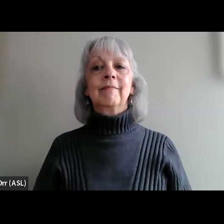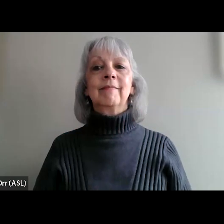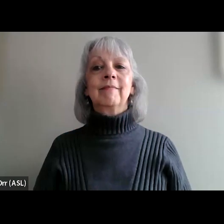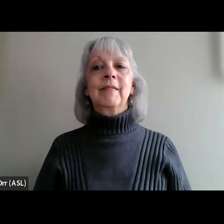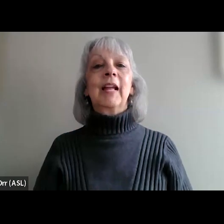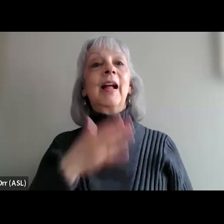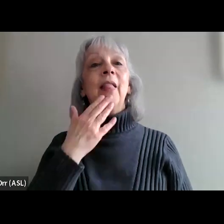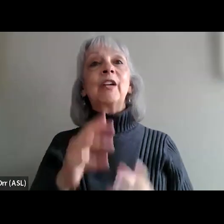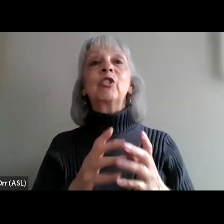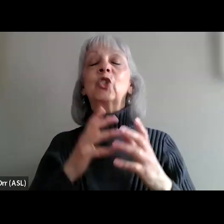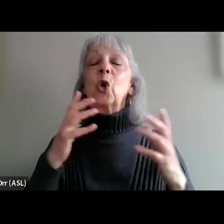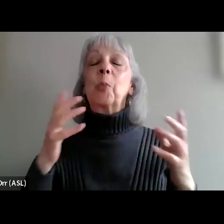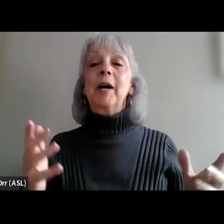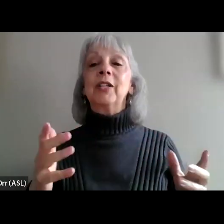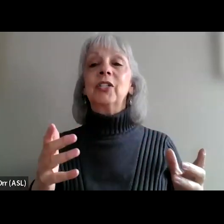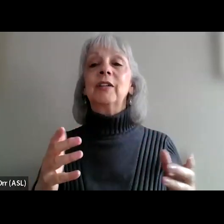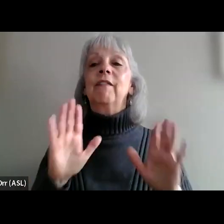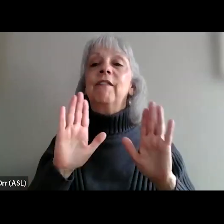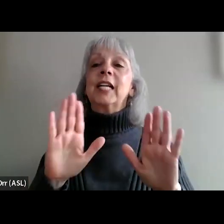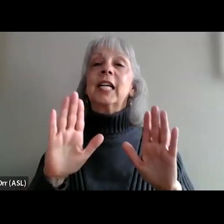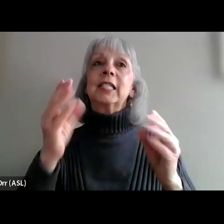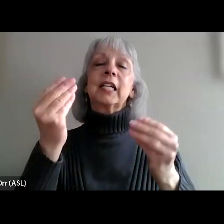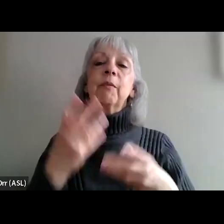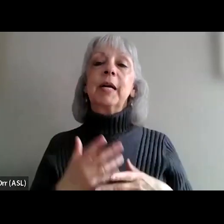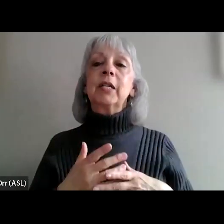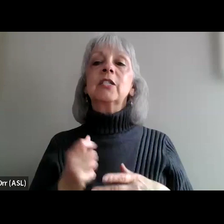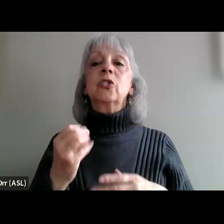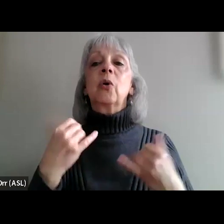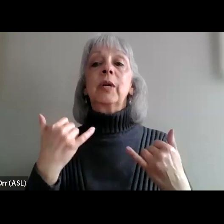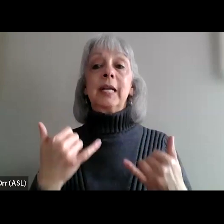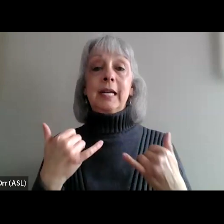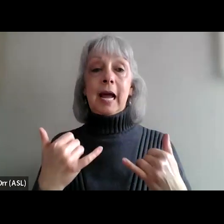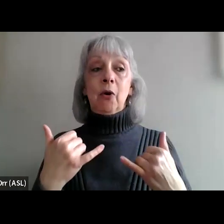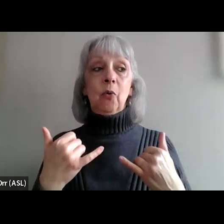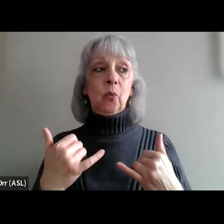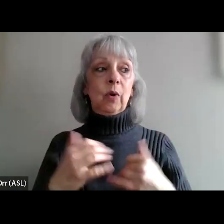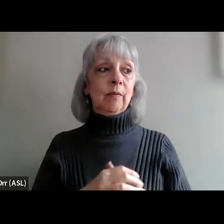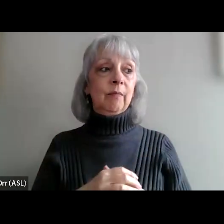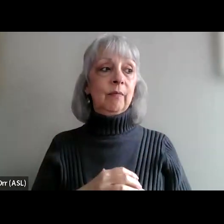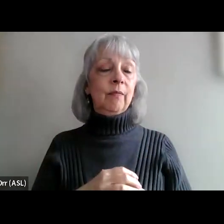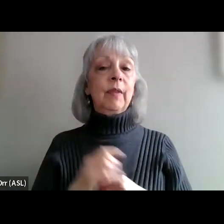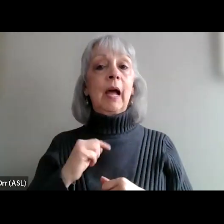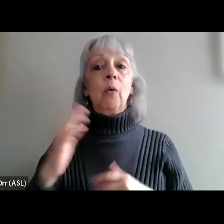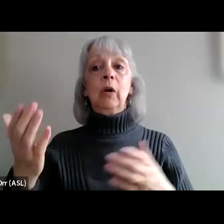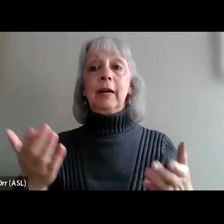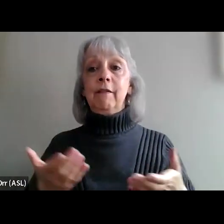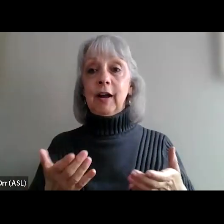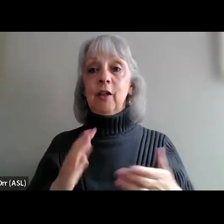Muchas gracias, muy buenos comentarios. Ahora invito a que todo el panel